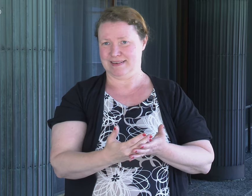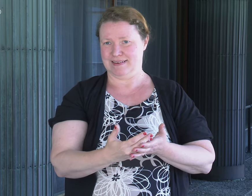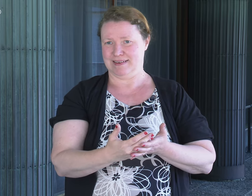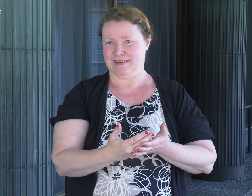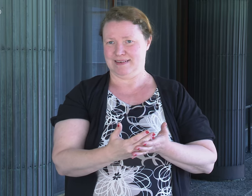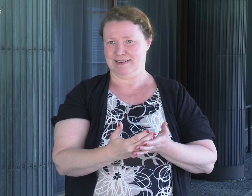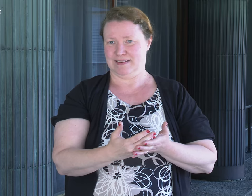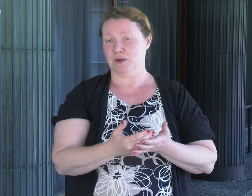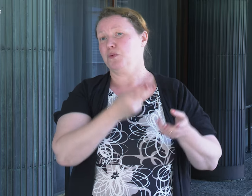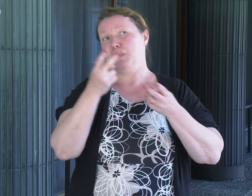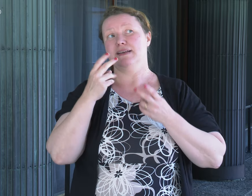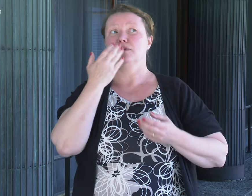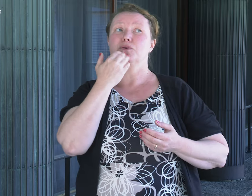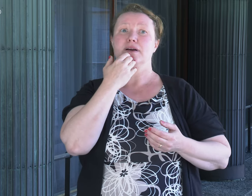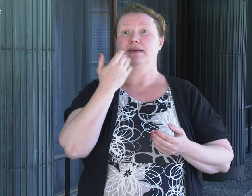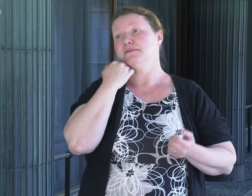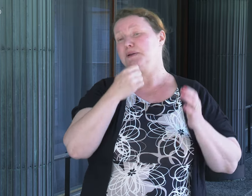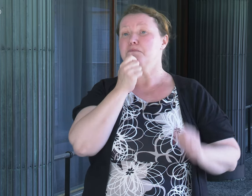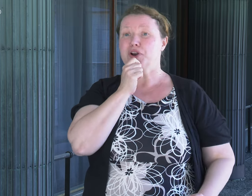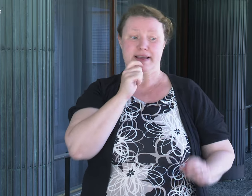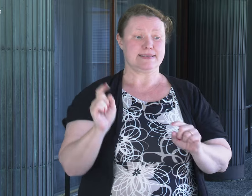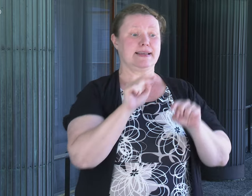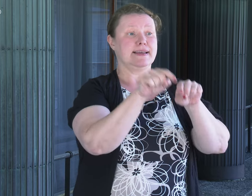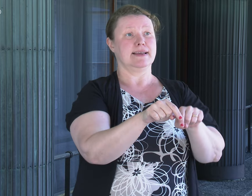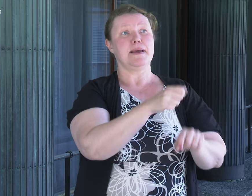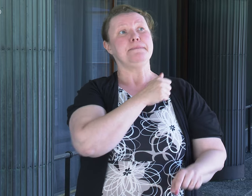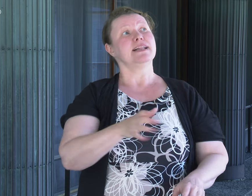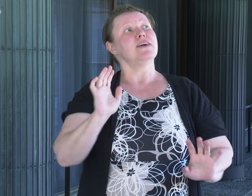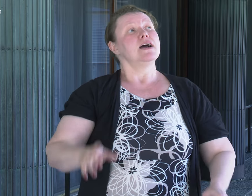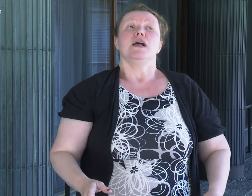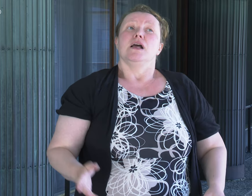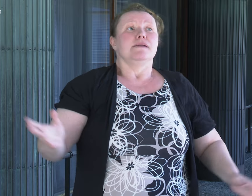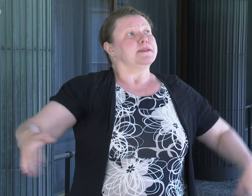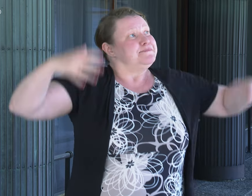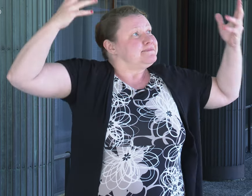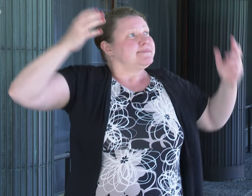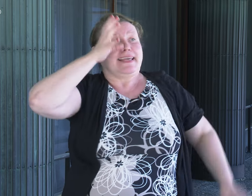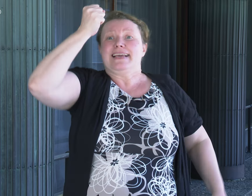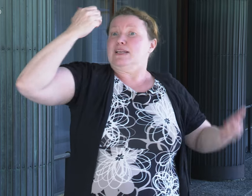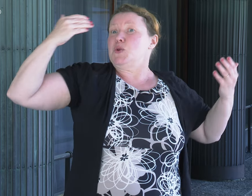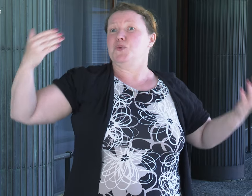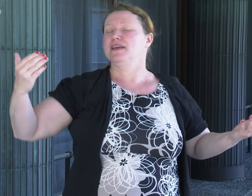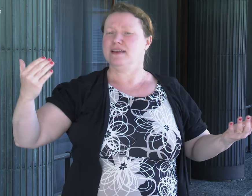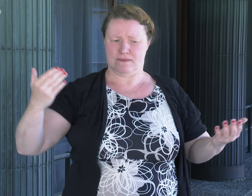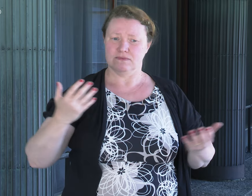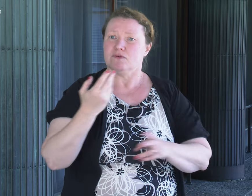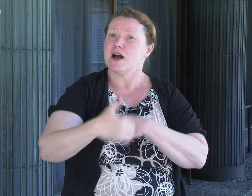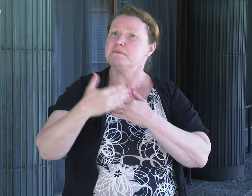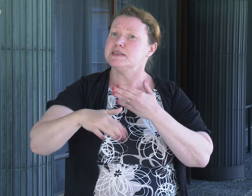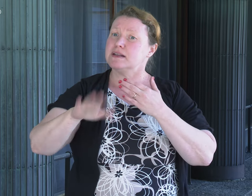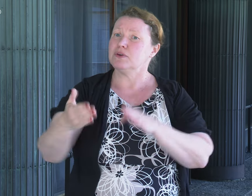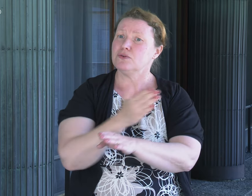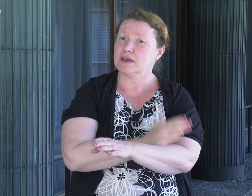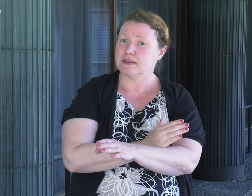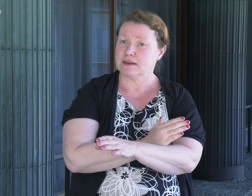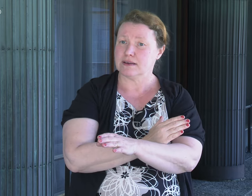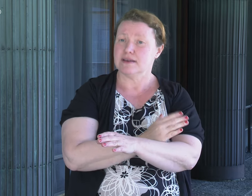Kun joku tekee vaikka podcastia, yleensä hänellä on suunnitelma siitä mitä puhuu.